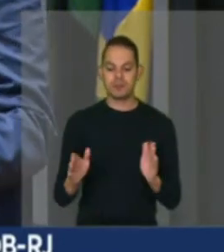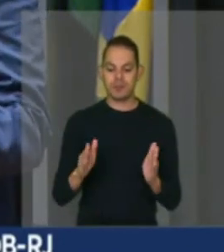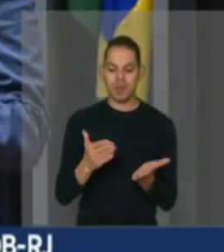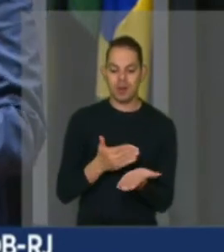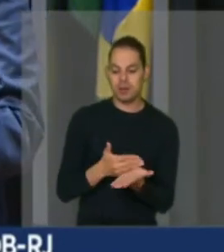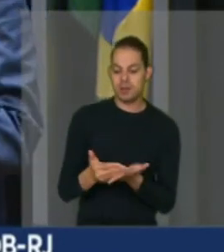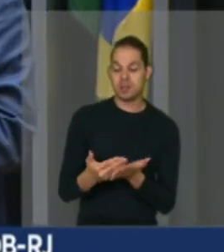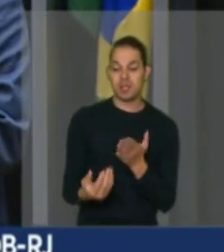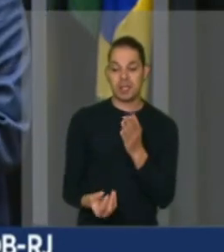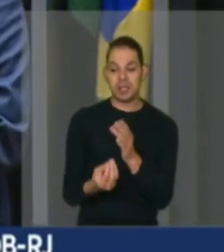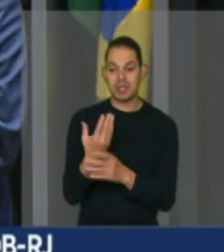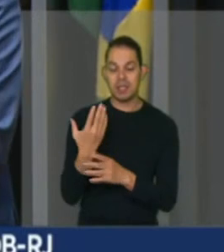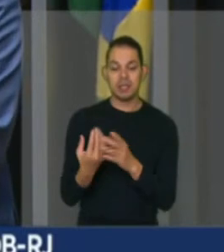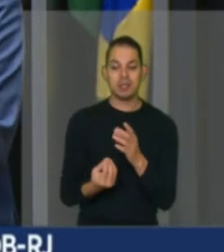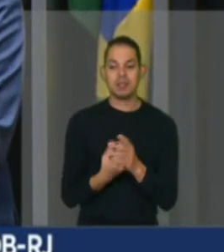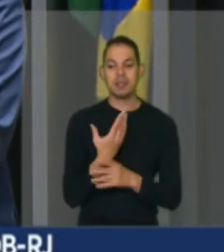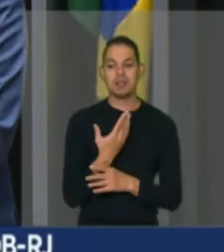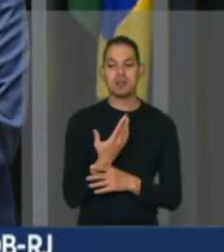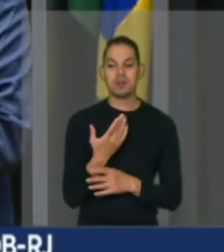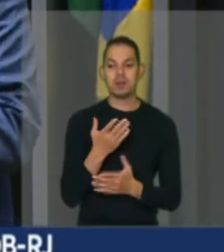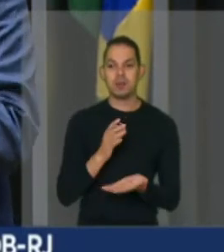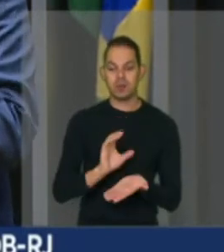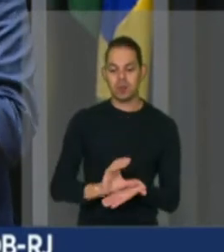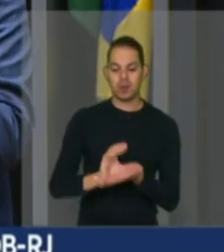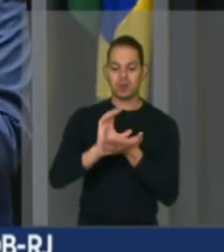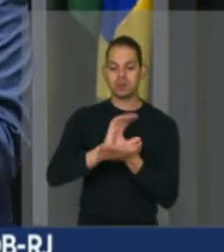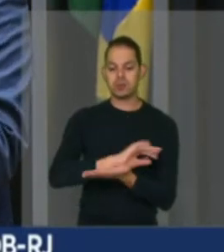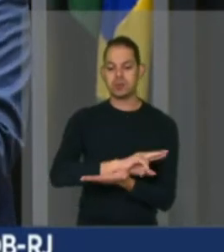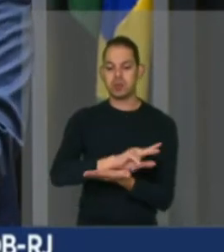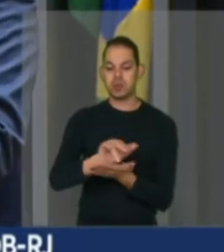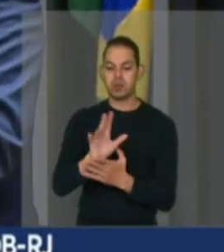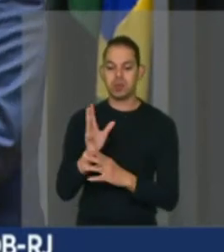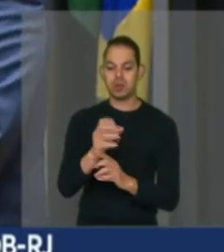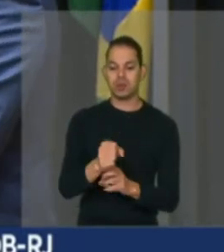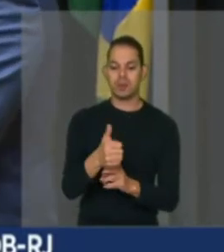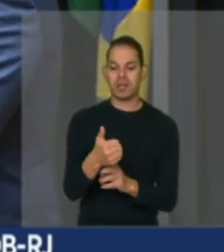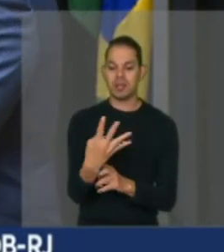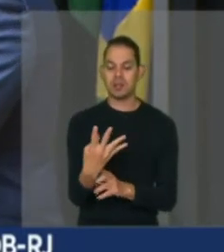MANDATO CRIANDO OS SEUS 14 CONSELHOS E ESTABELECEU COMO META PARA 22 TAREFAS COMO TRATAR DOS 200 ANOS DA